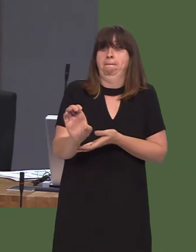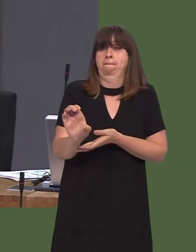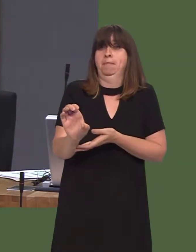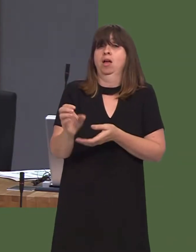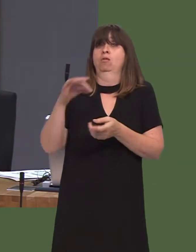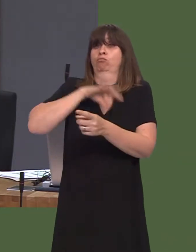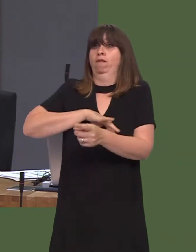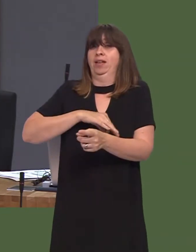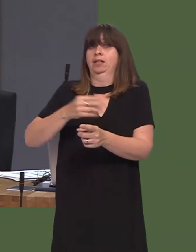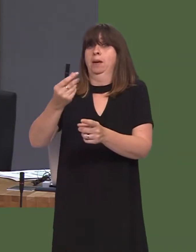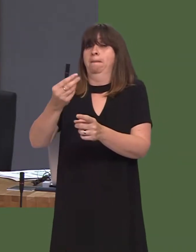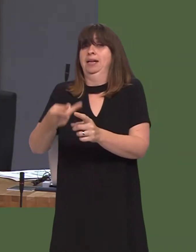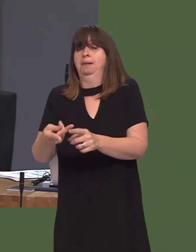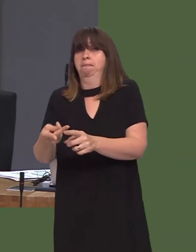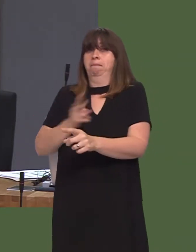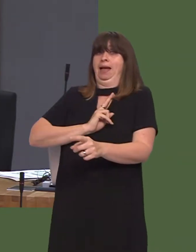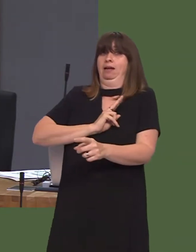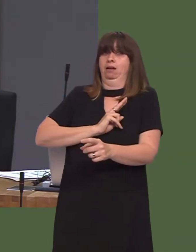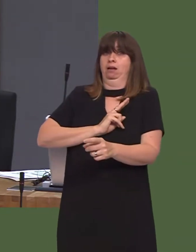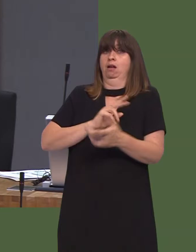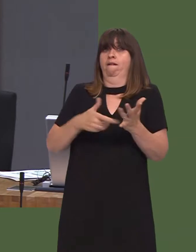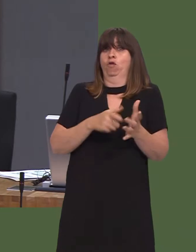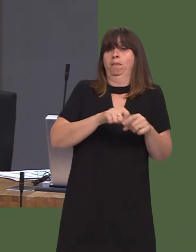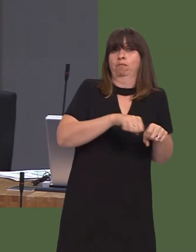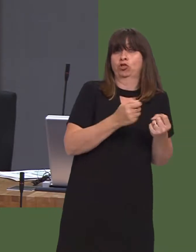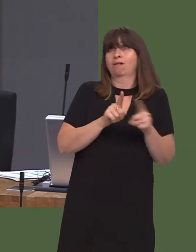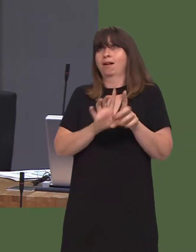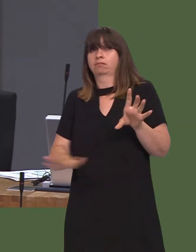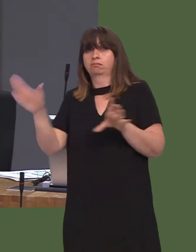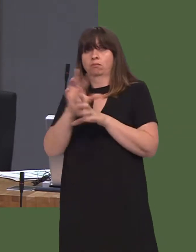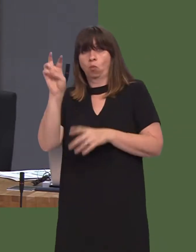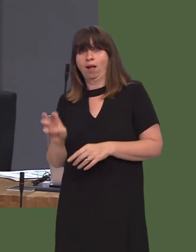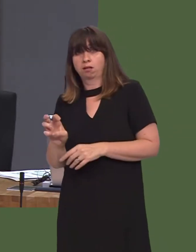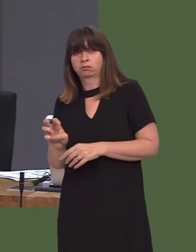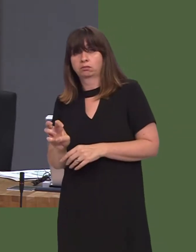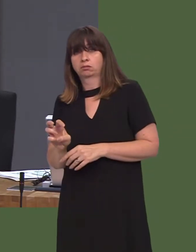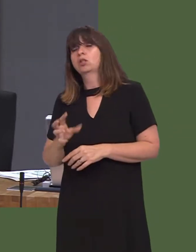a thu hwnt, ac nad ydym yn gweld y sefyllfa bresennol lle mae un cwmni yn gwneud elw ar